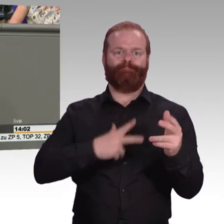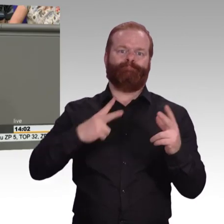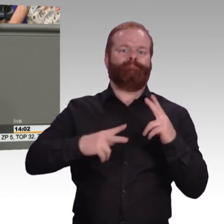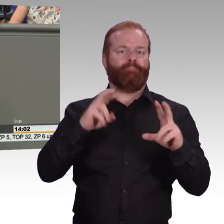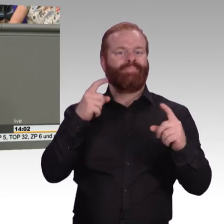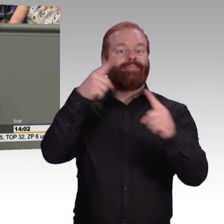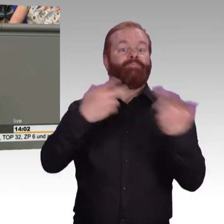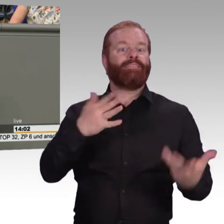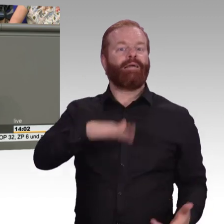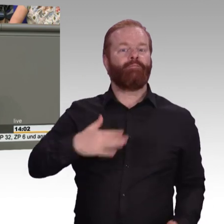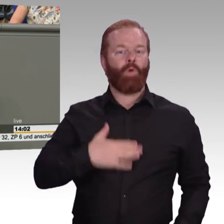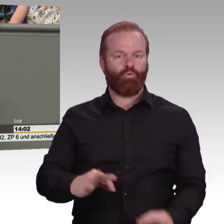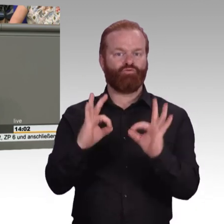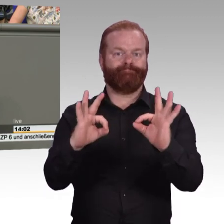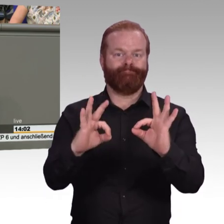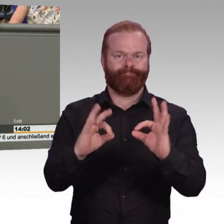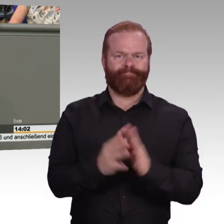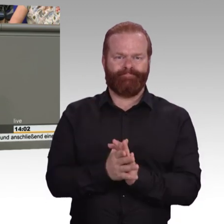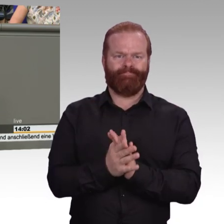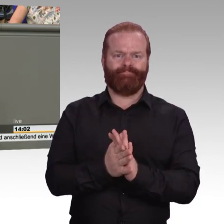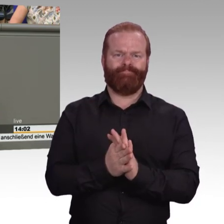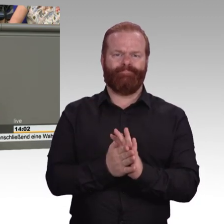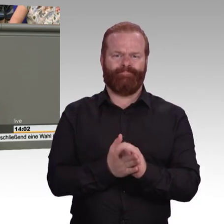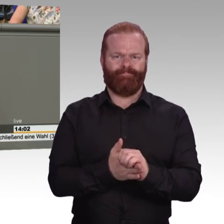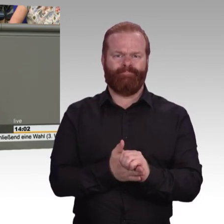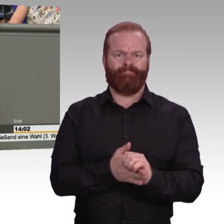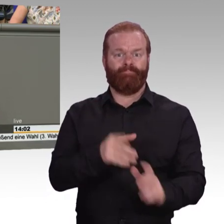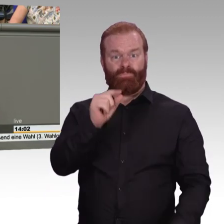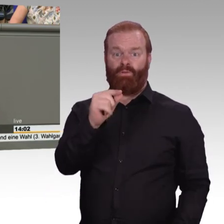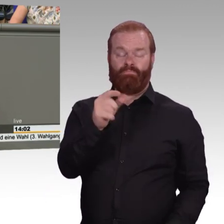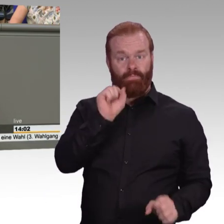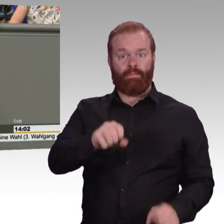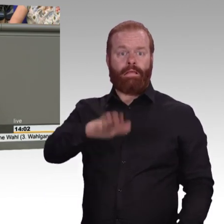ist ein erster Schritt, ein Minimum worauf sich eigentlich die demokratischen Parteien